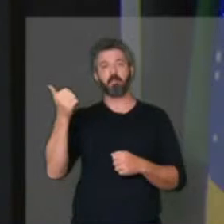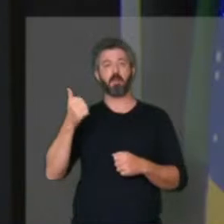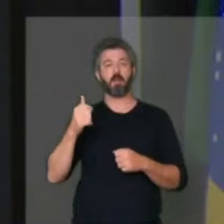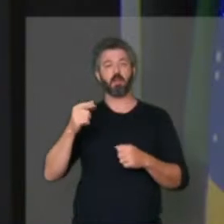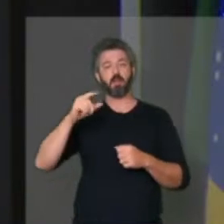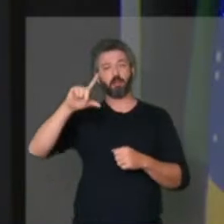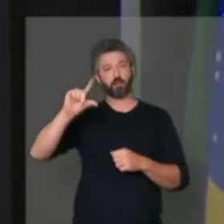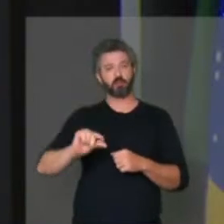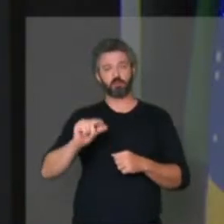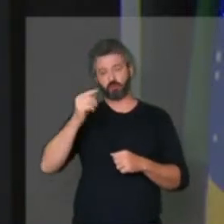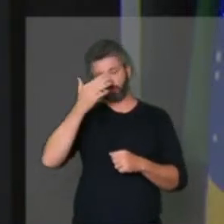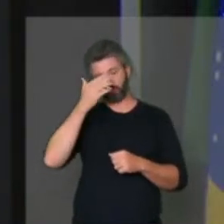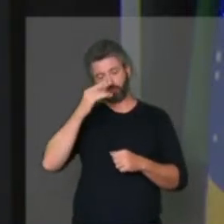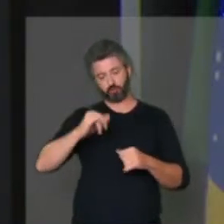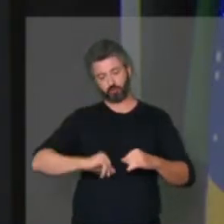MUNICÍPIOS, DO POVO QUE...